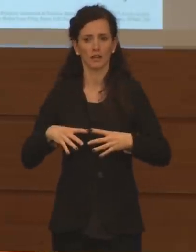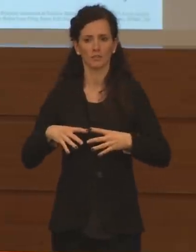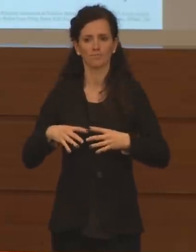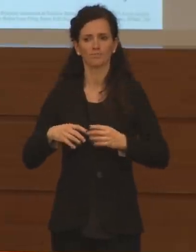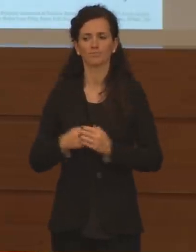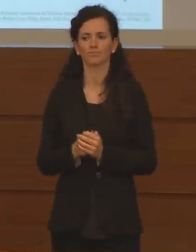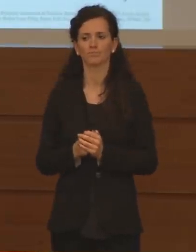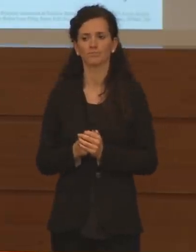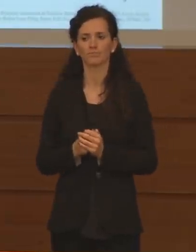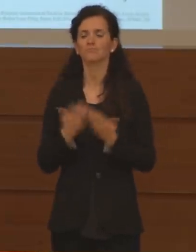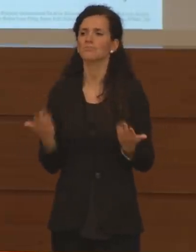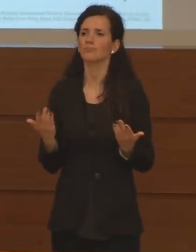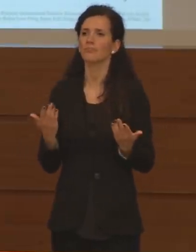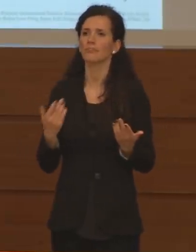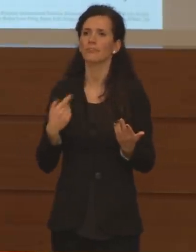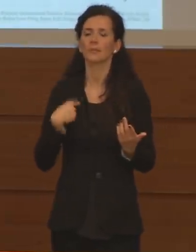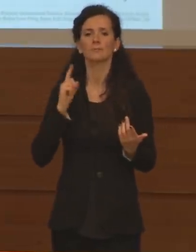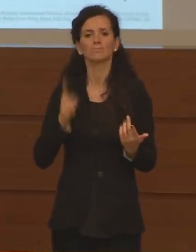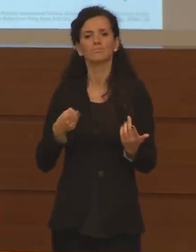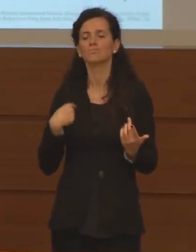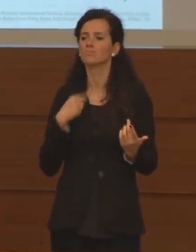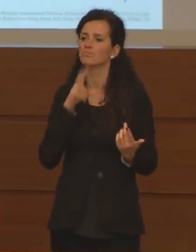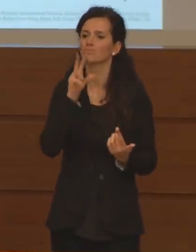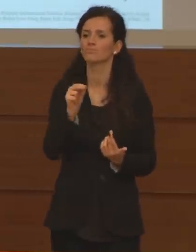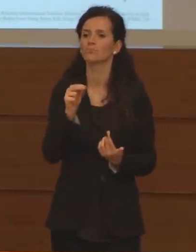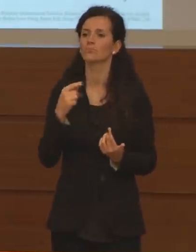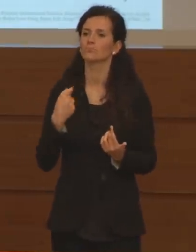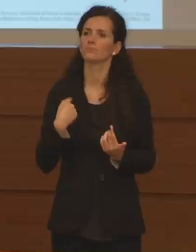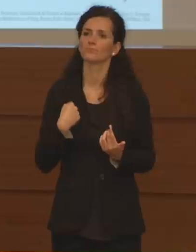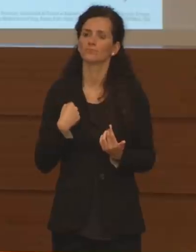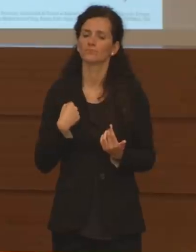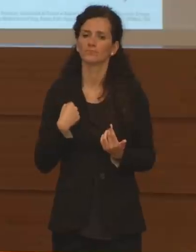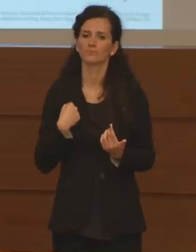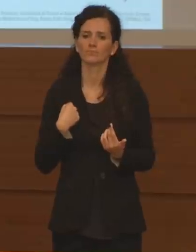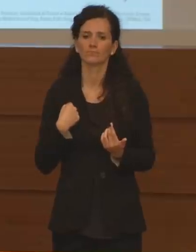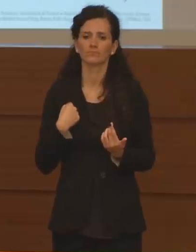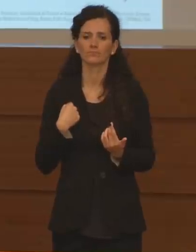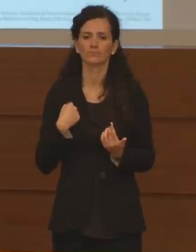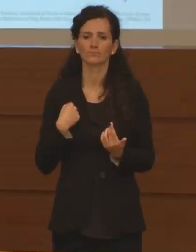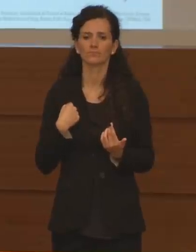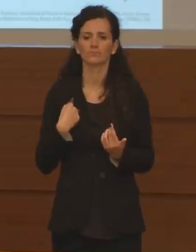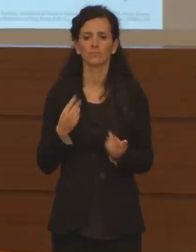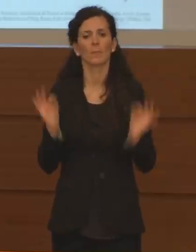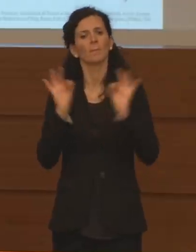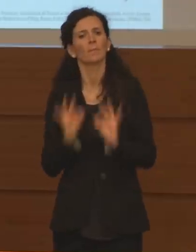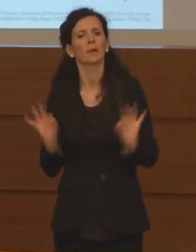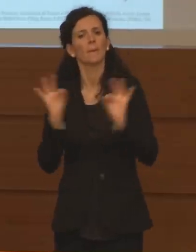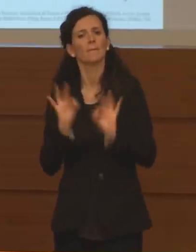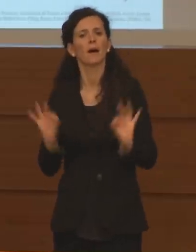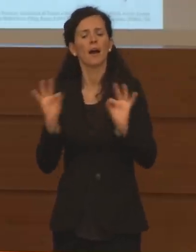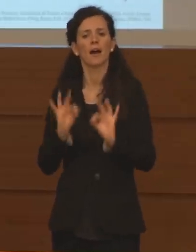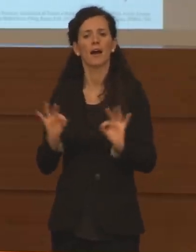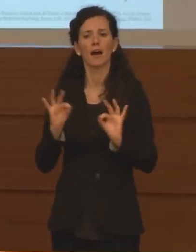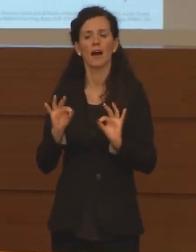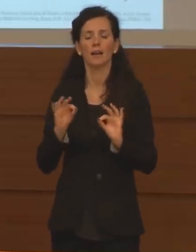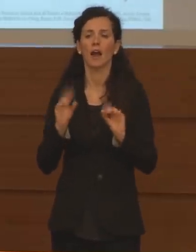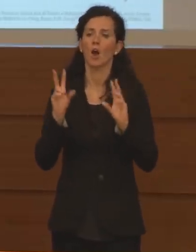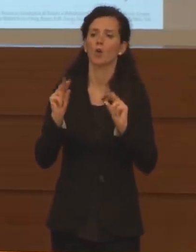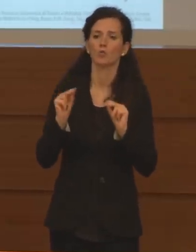dire che ci prepariamo a fare nuovi ospedali, a mettere in piedi